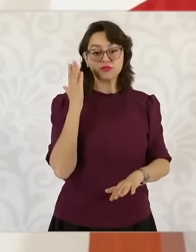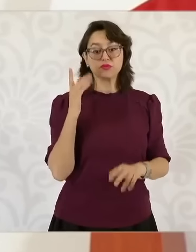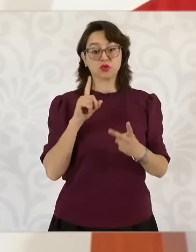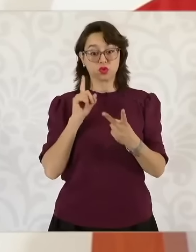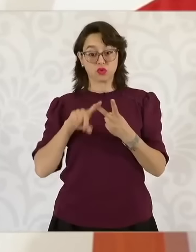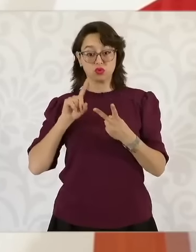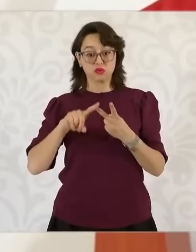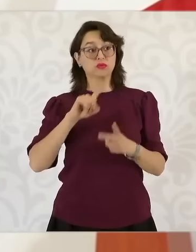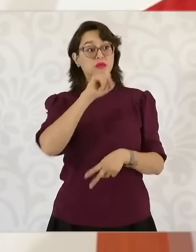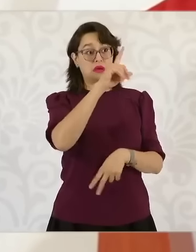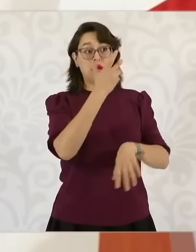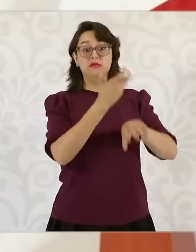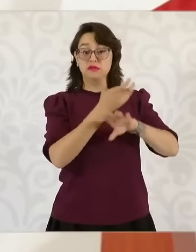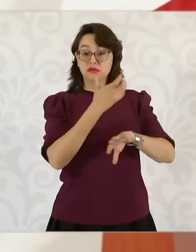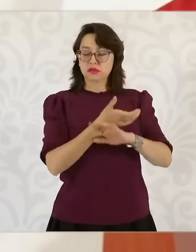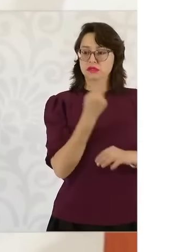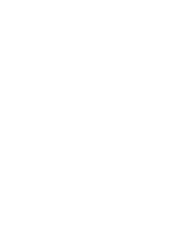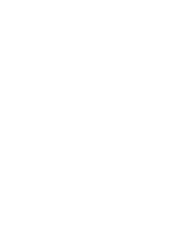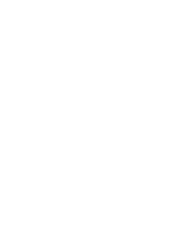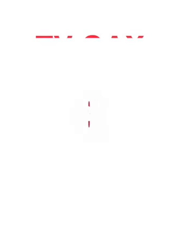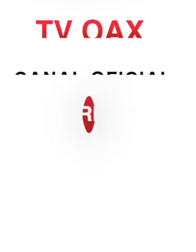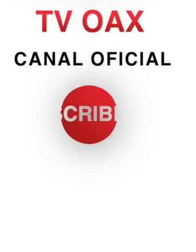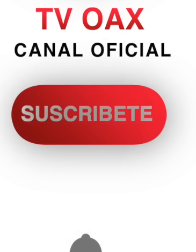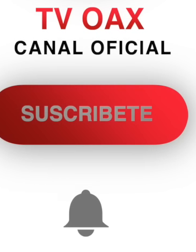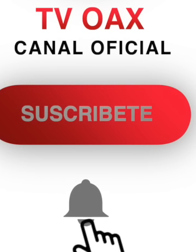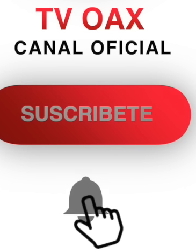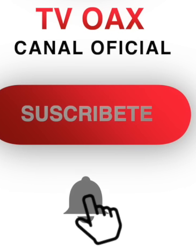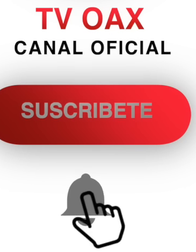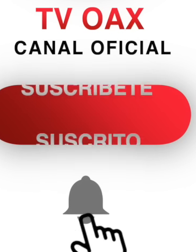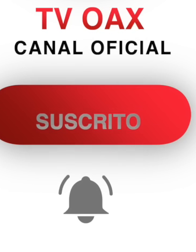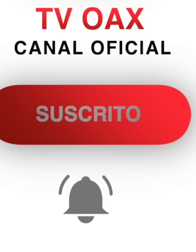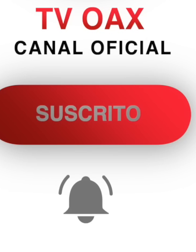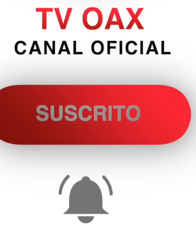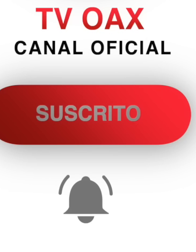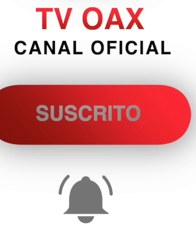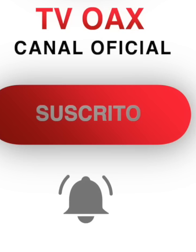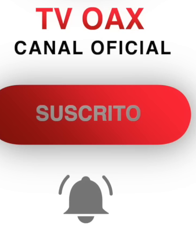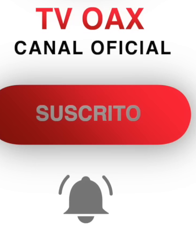de estados unidos de que haya trabajadores y trabajadores que ayuden a desarrollar su